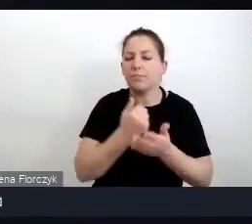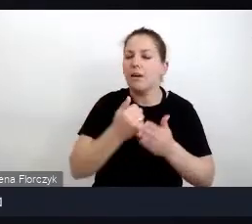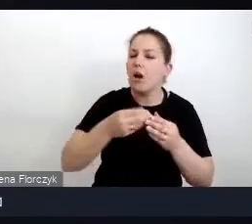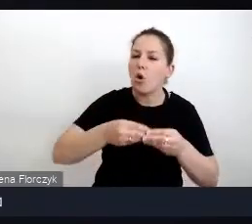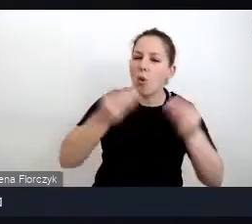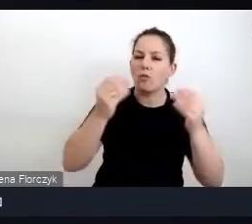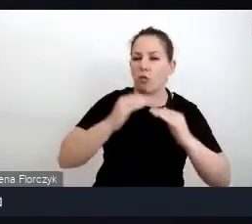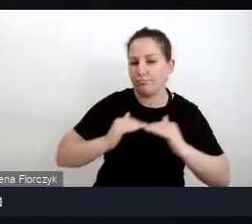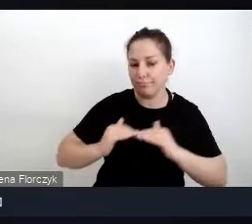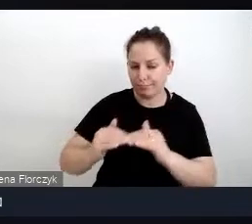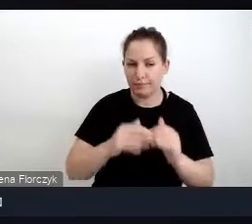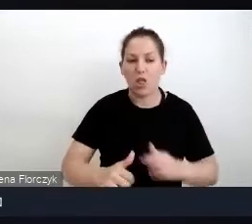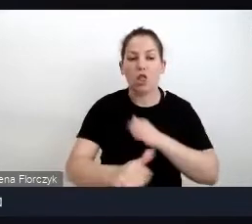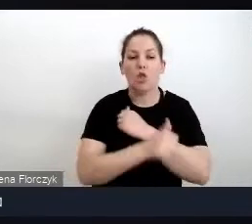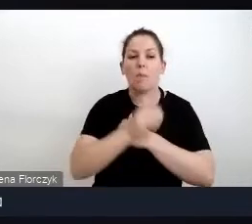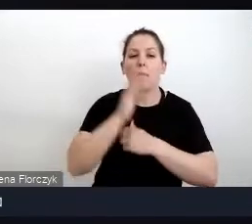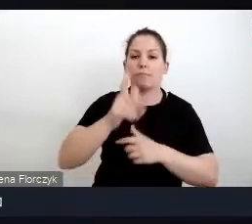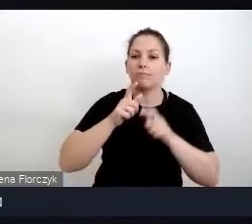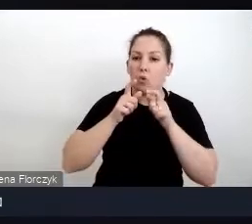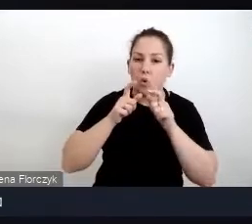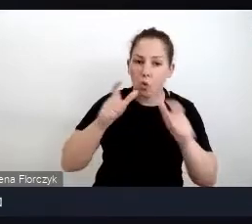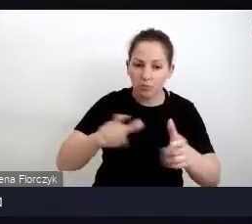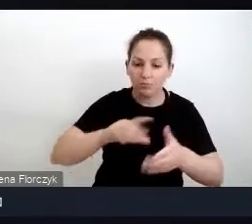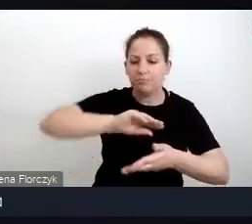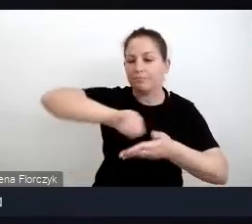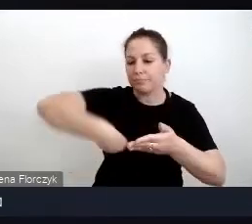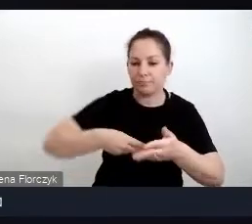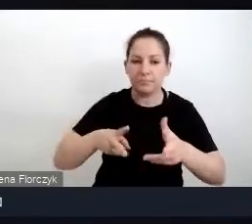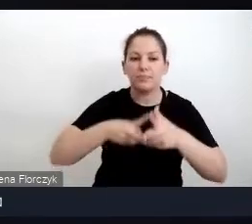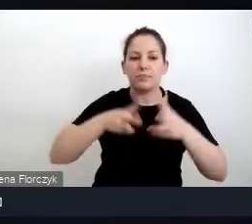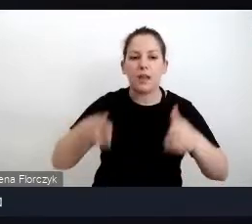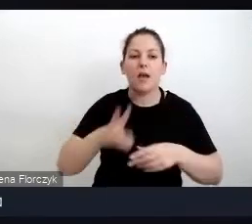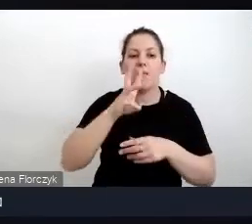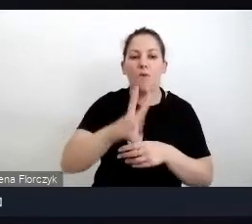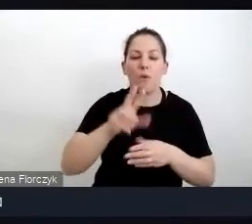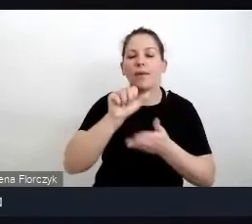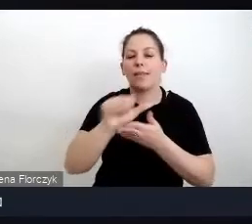Dokument zostanie ogłoszony i podpisany podczas WUF11 w Katowicach.